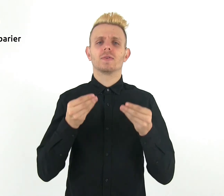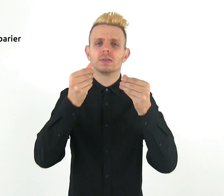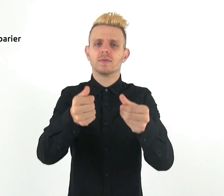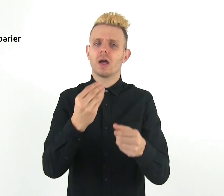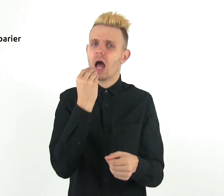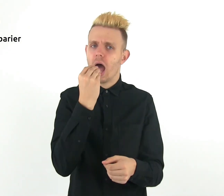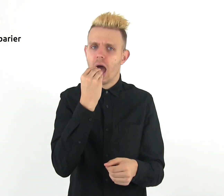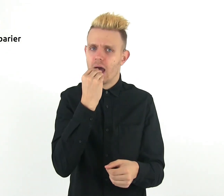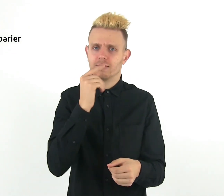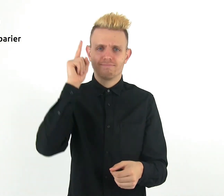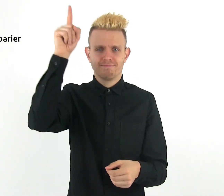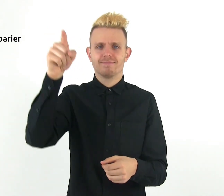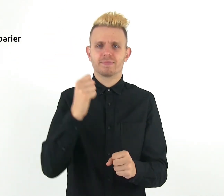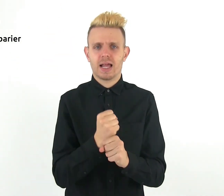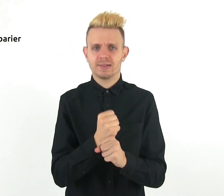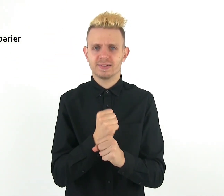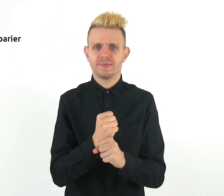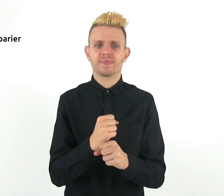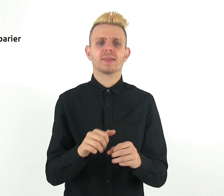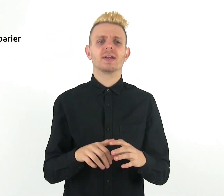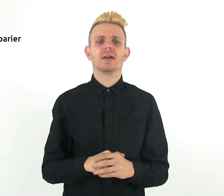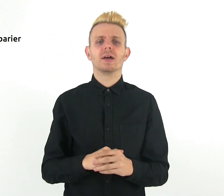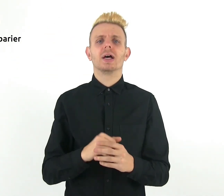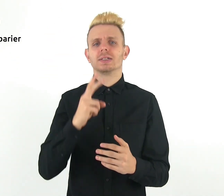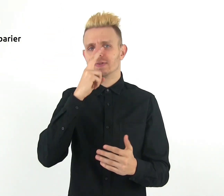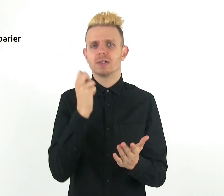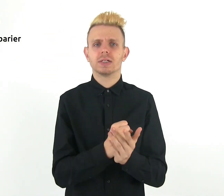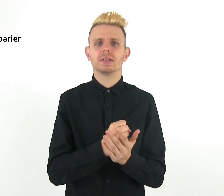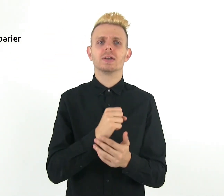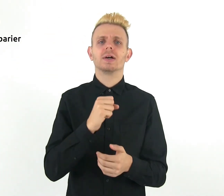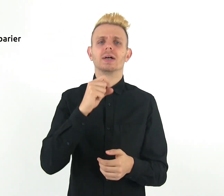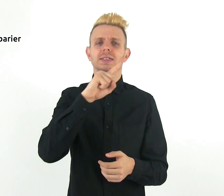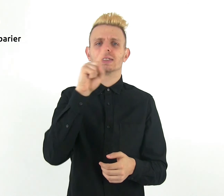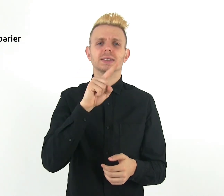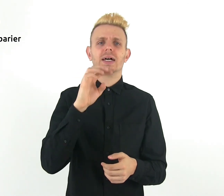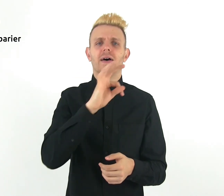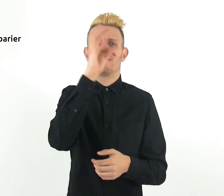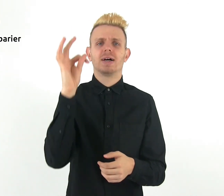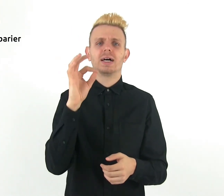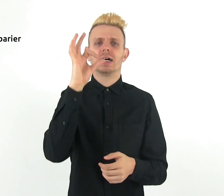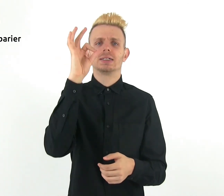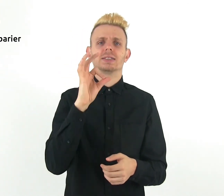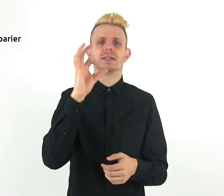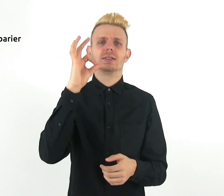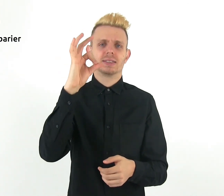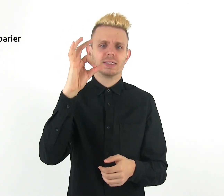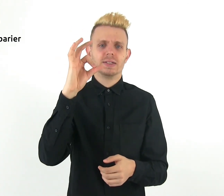dofinansowana stołówka zakładowa, Świadczenia z SFŚS